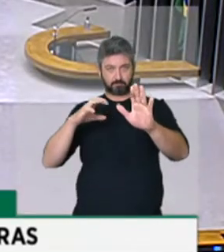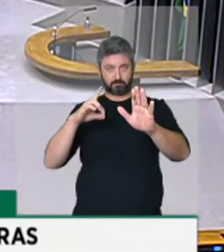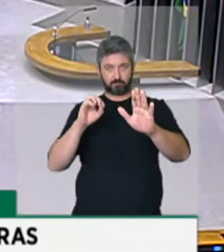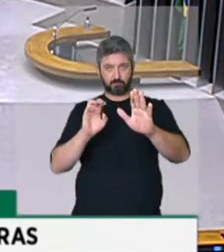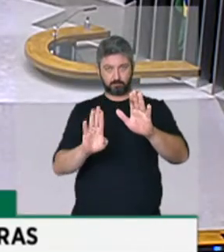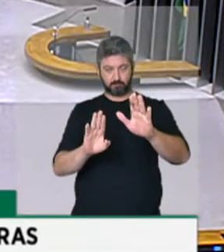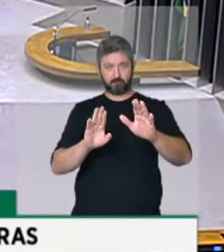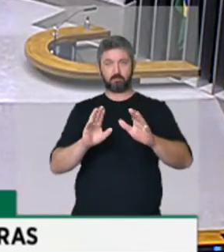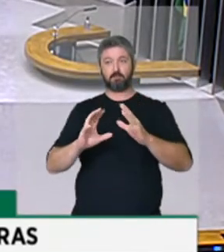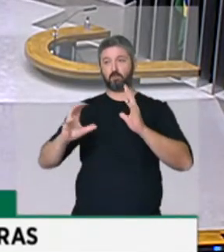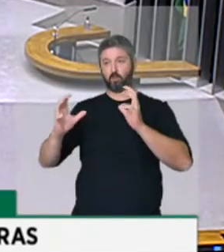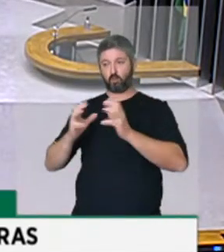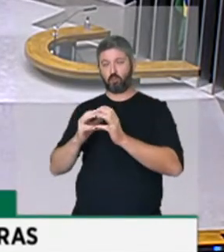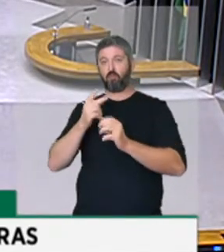MUDAR ESSE... TEXTO. -- [PRESIDENTE]: COMO